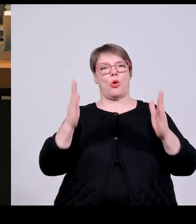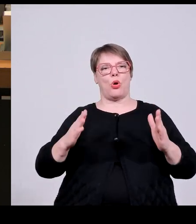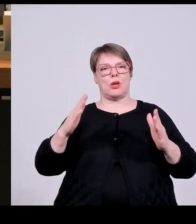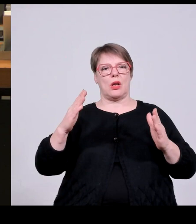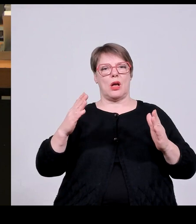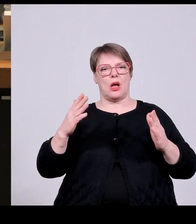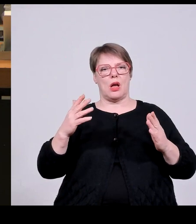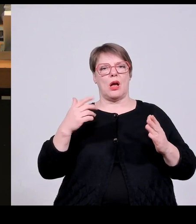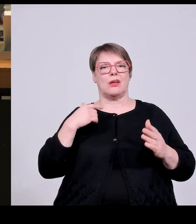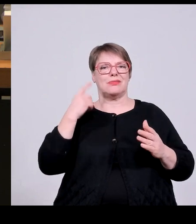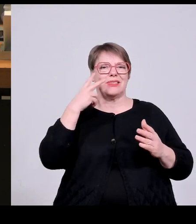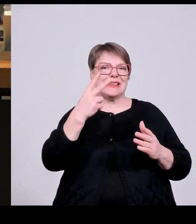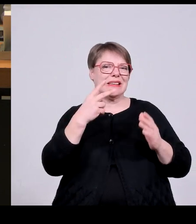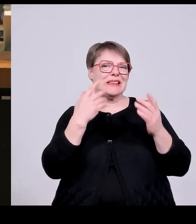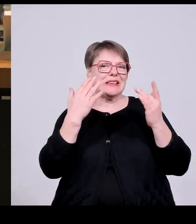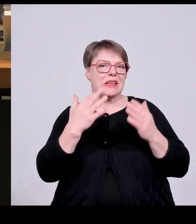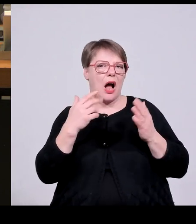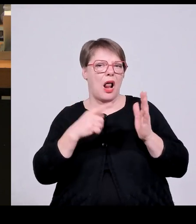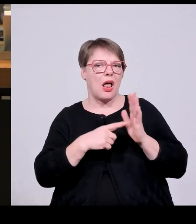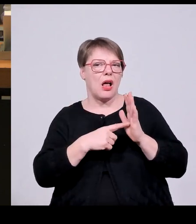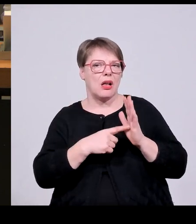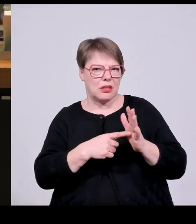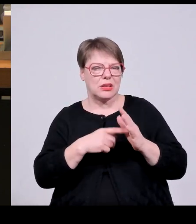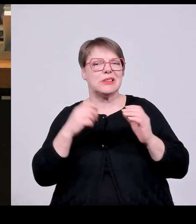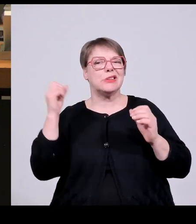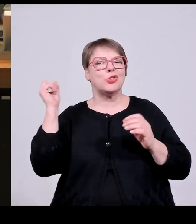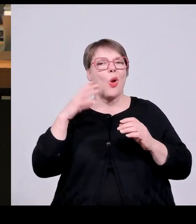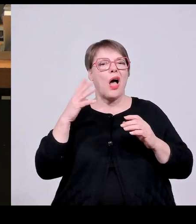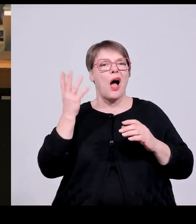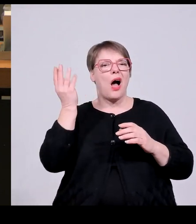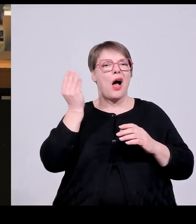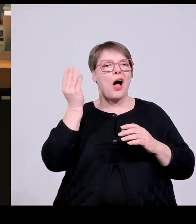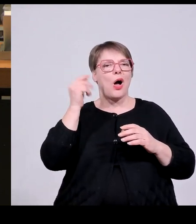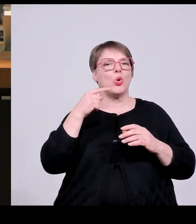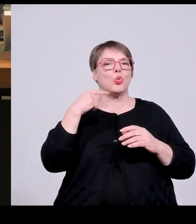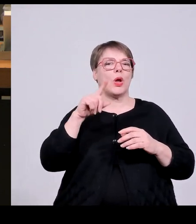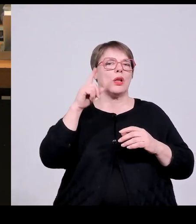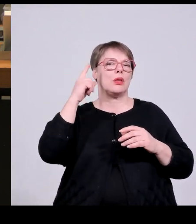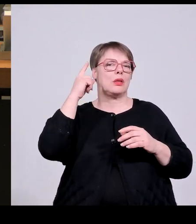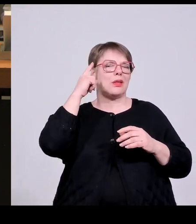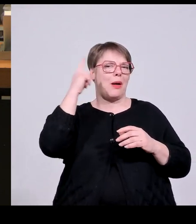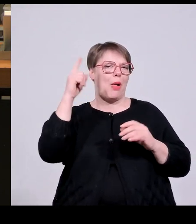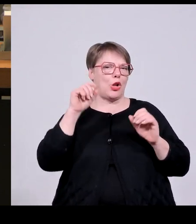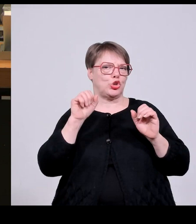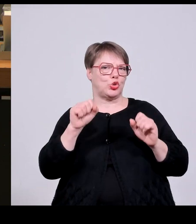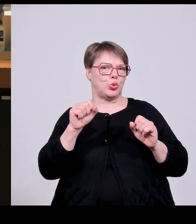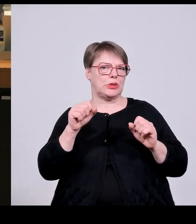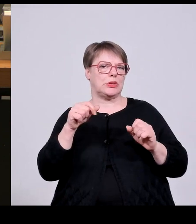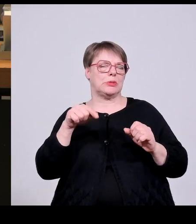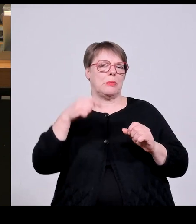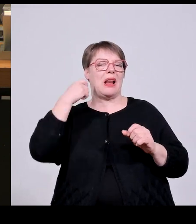Dabei scheint mir die Auslegung des Denkmalschutzes in Berlin besonders streng zu sein, verglichen mit anderen Bundesländern.